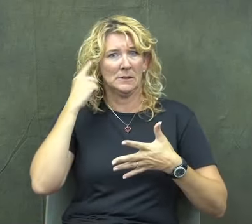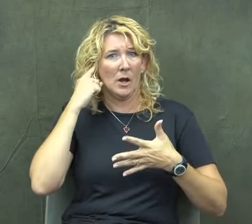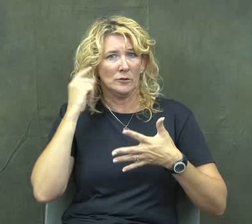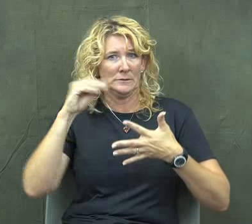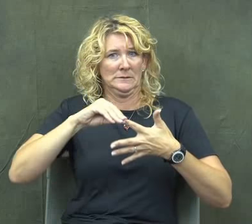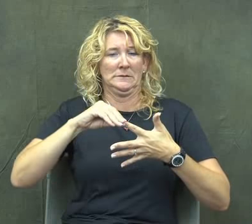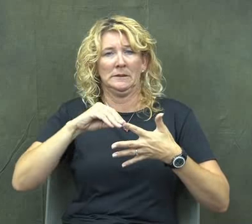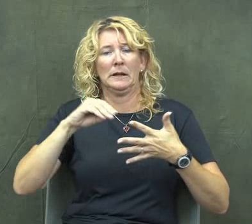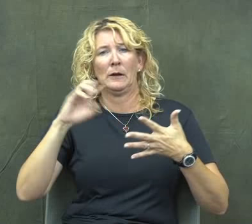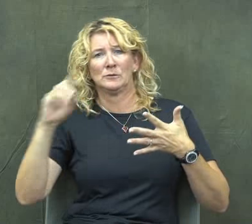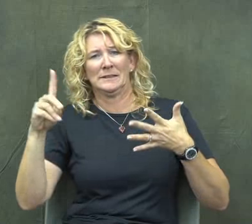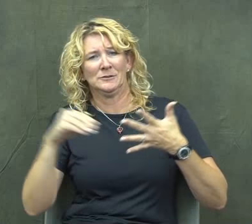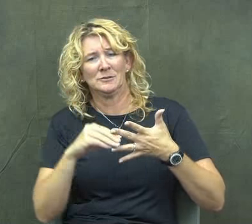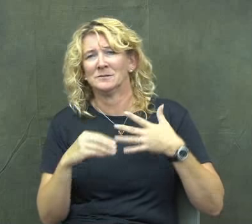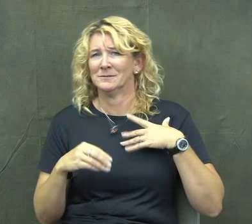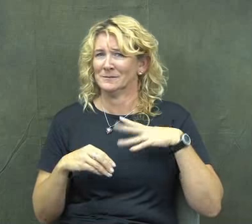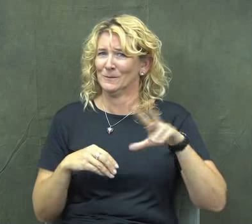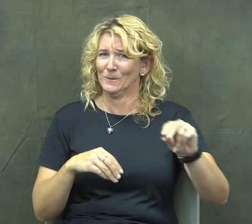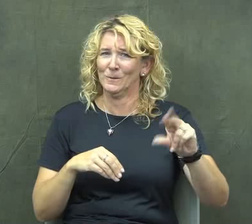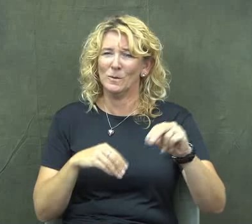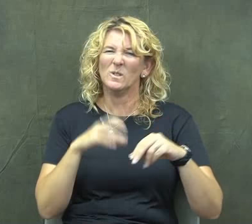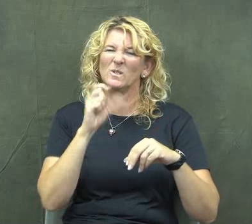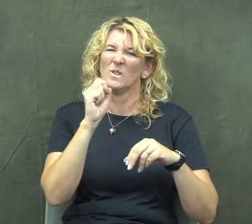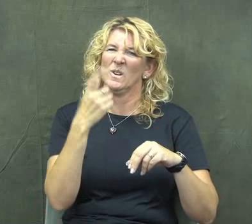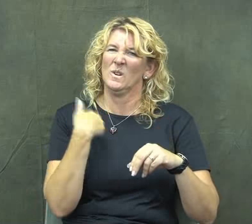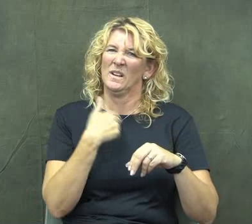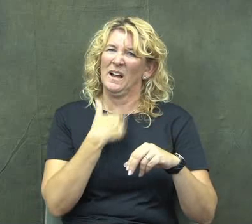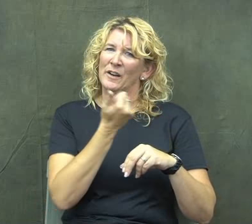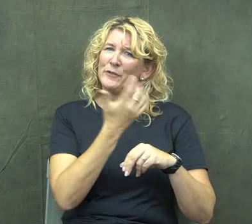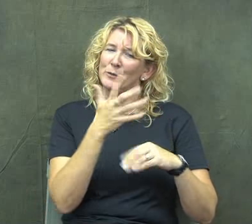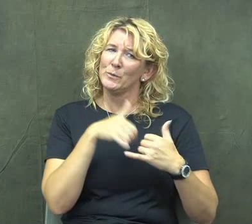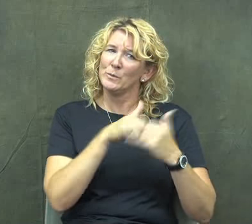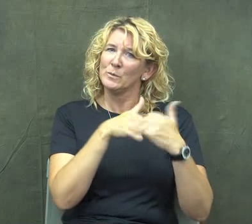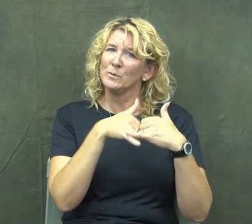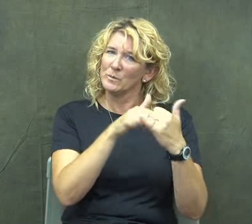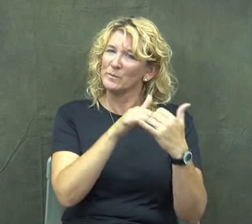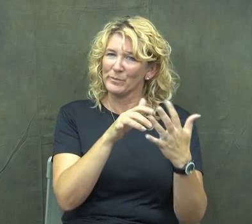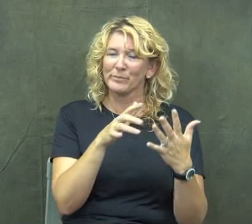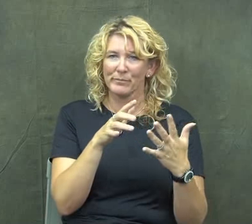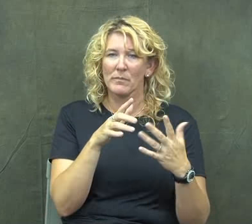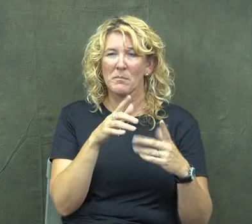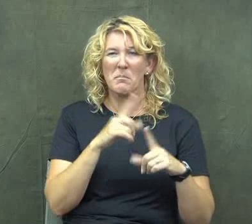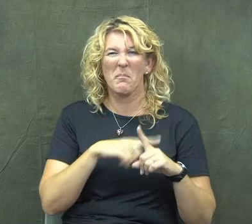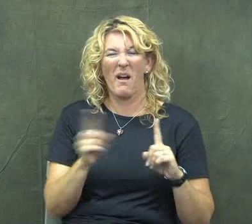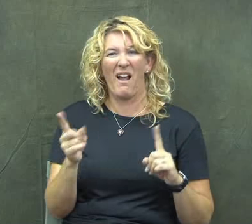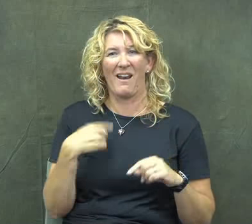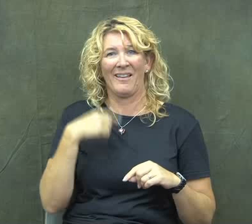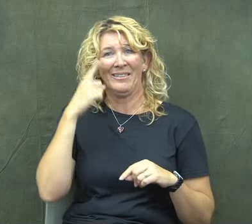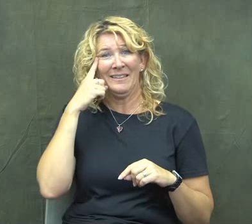después del entrenamiento de habla y entrenamiento auditivo. Y yo no estaba de acuerdo con eso. Así que si me choqué varias veces con ellos.